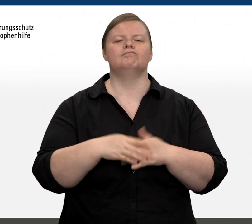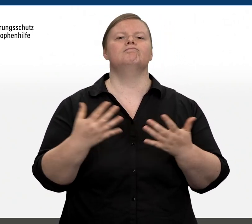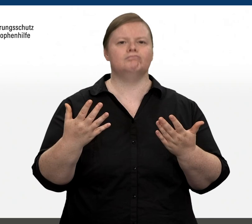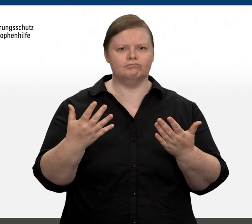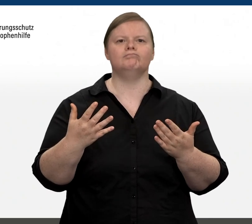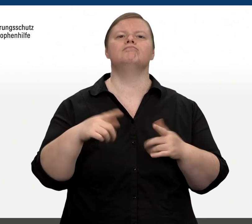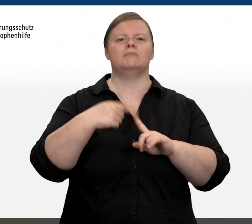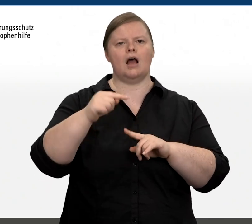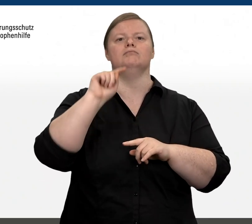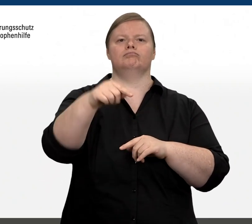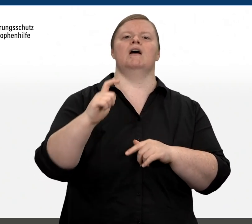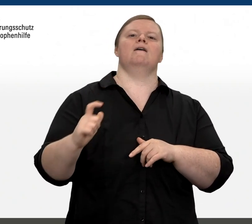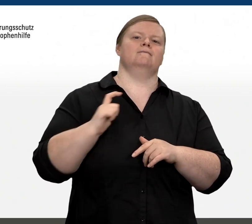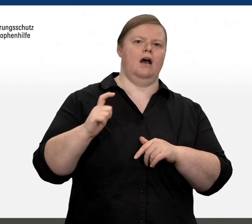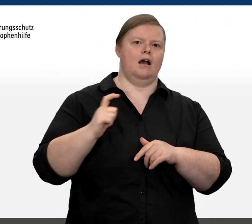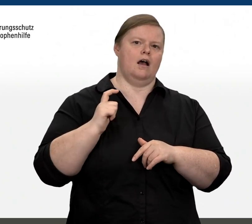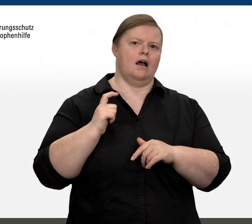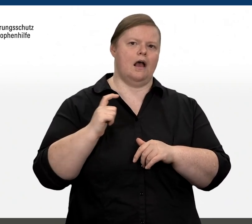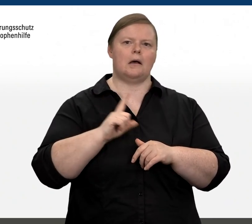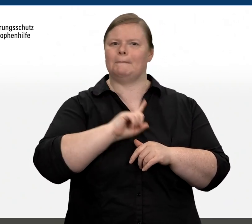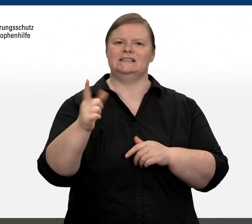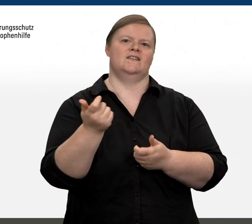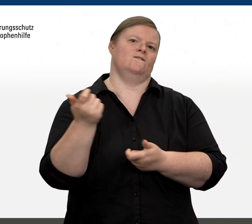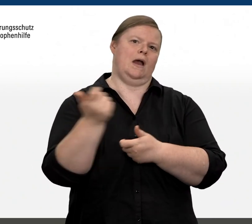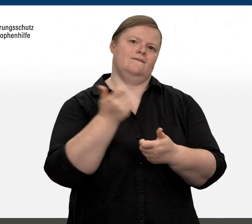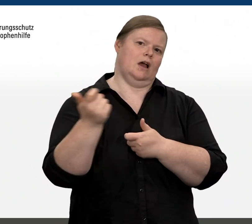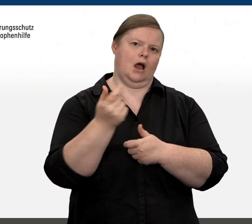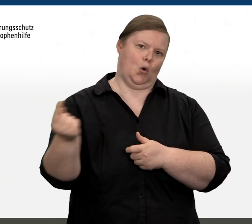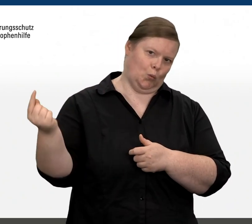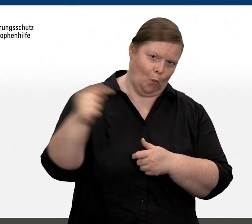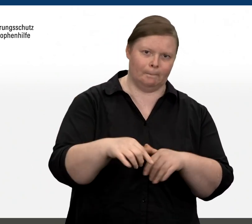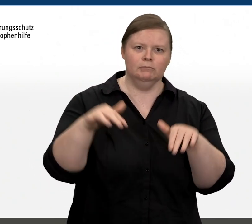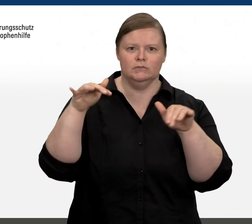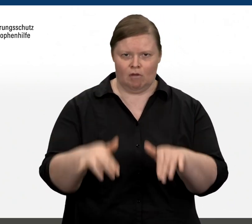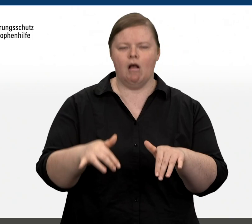Nun warten Sie auf das Eintreffen der Feuerwehr